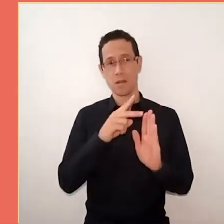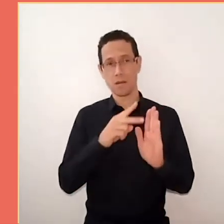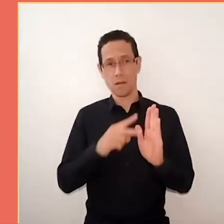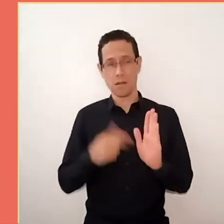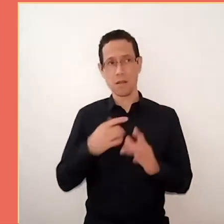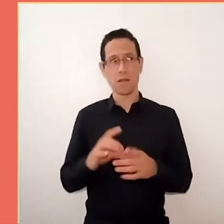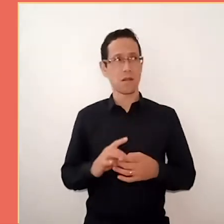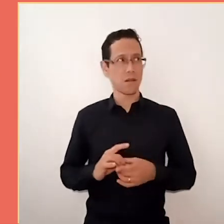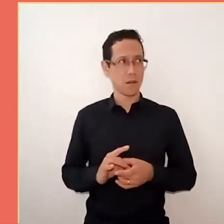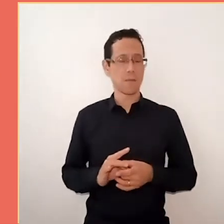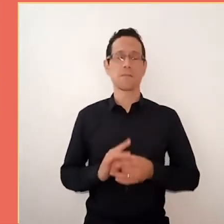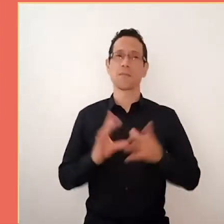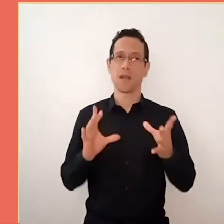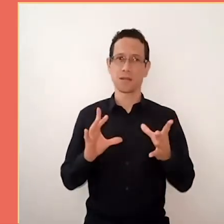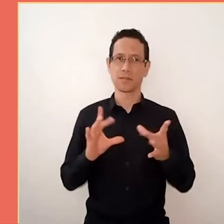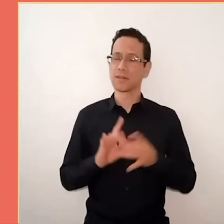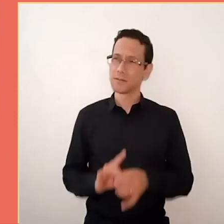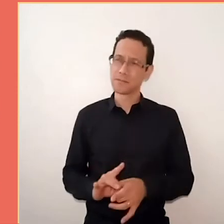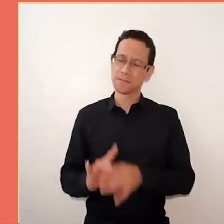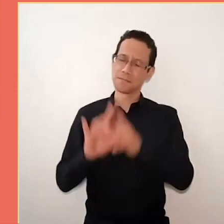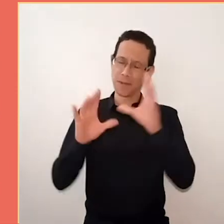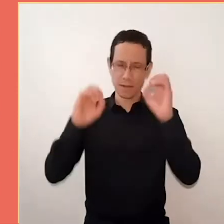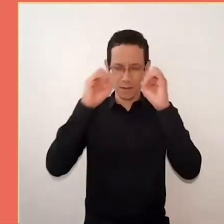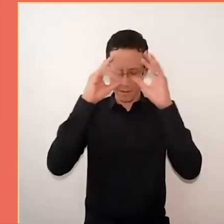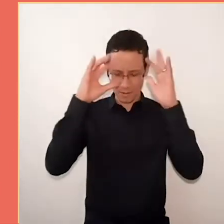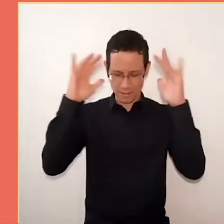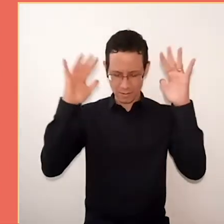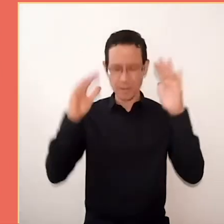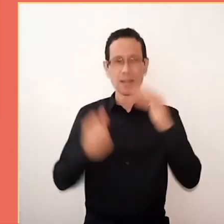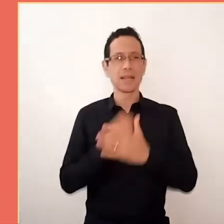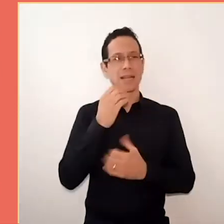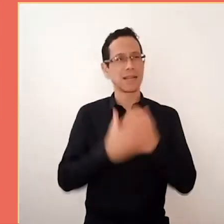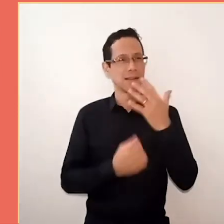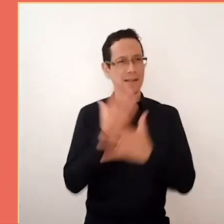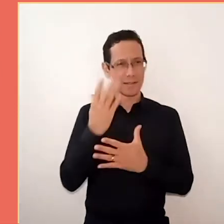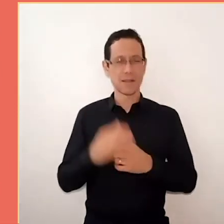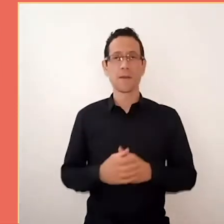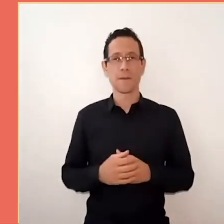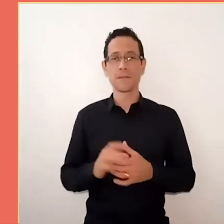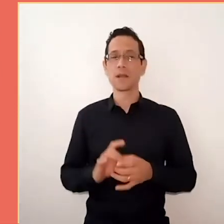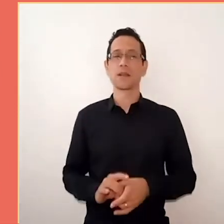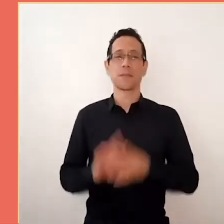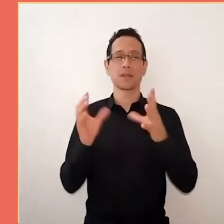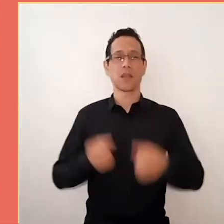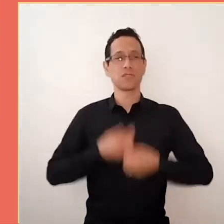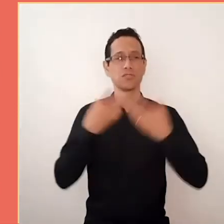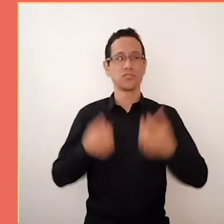uma literatura que convida à imaginação, à criação, à liberdade de expressão, ela é muito ameaçadora